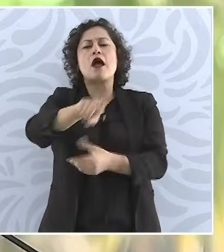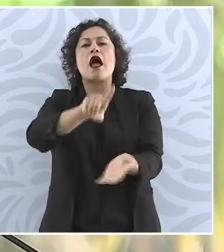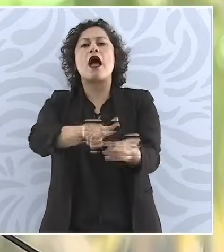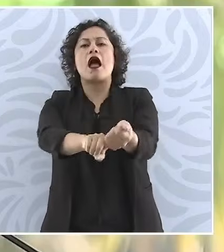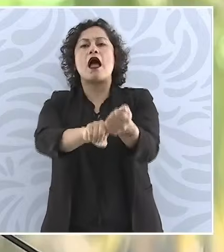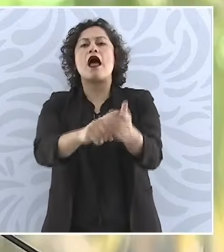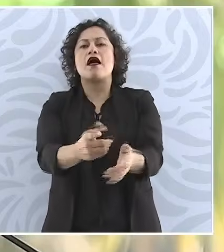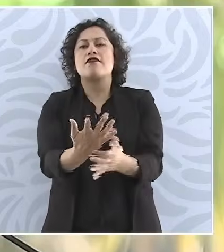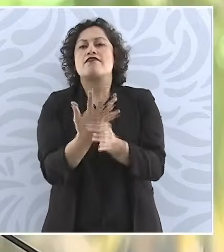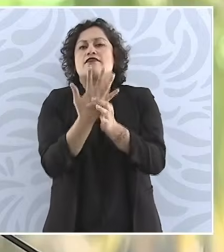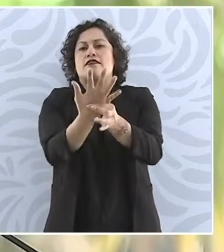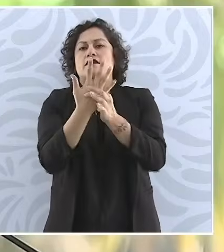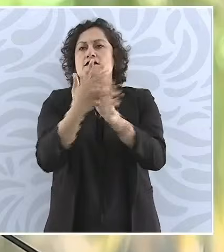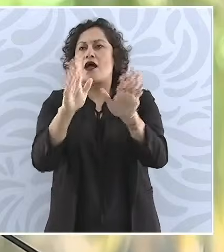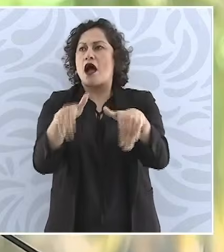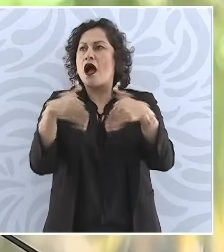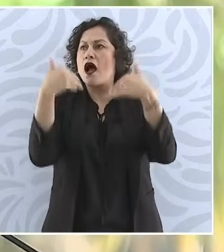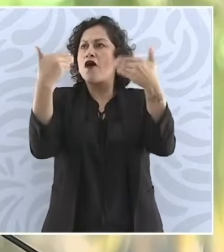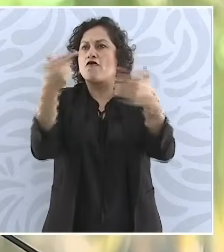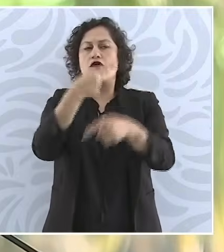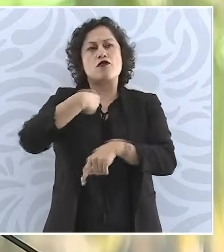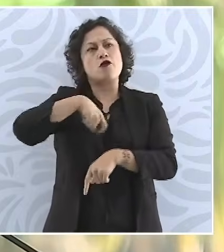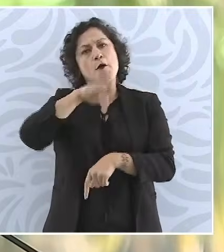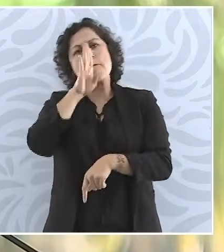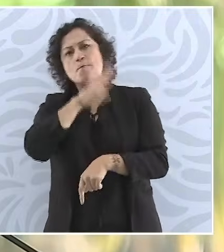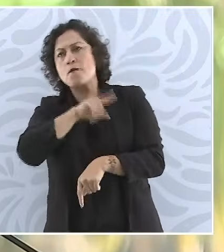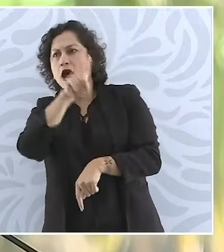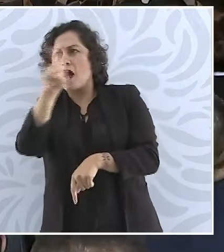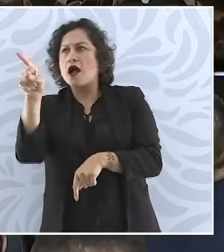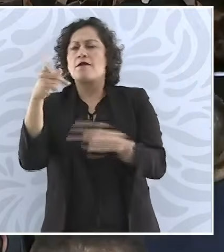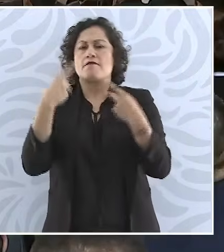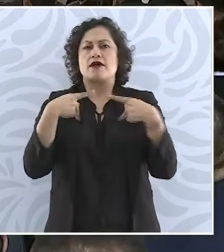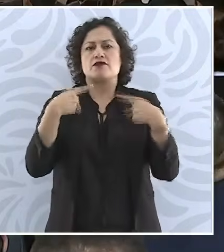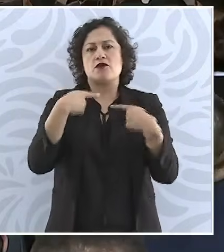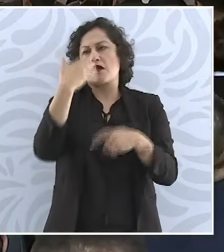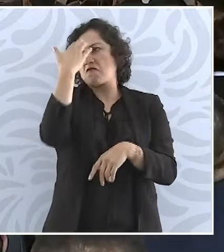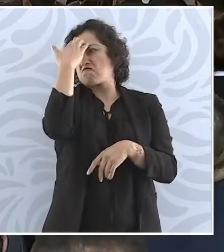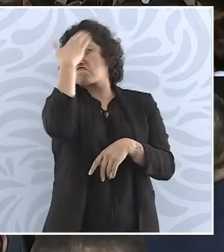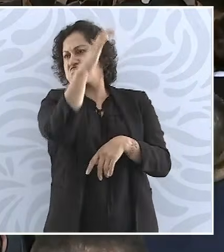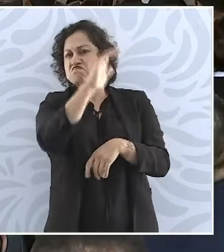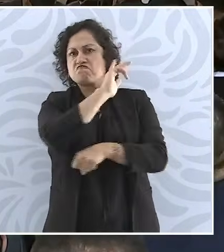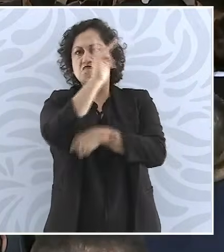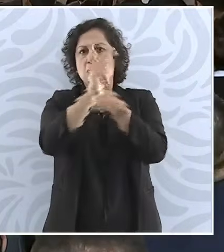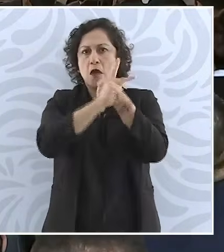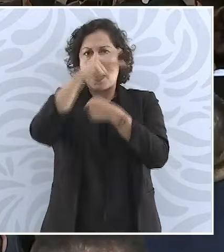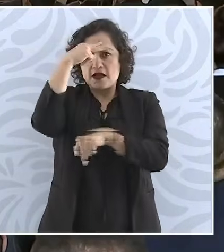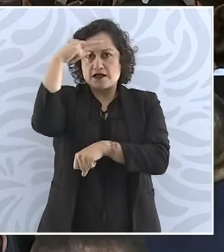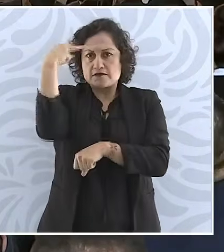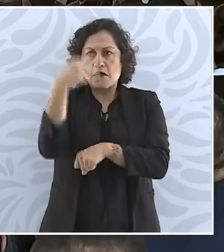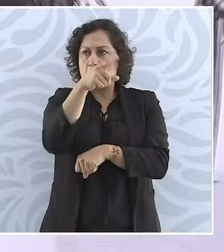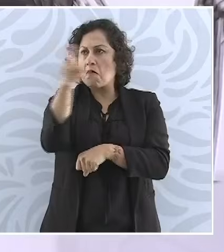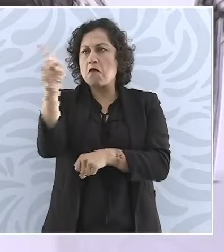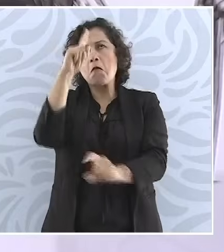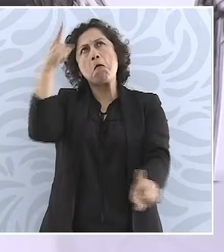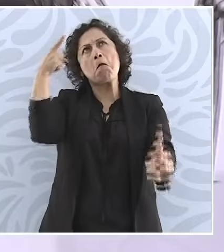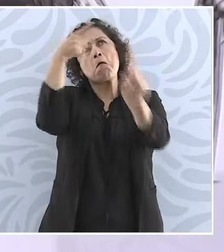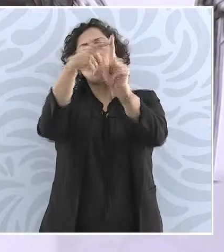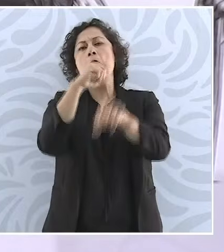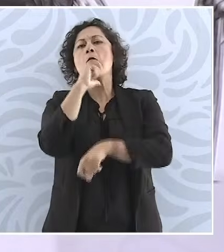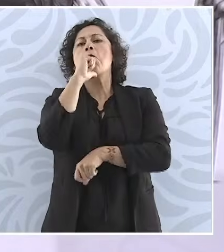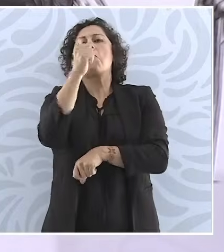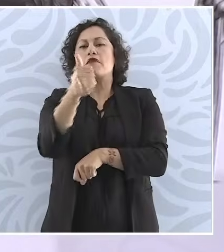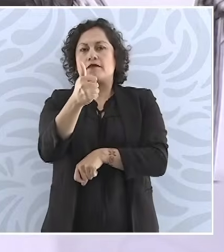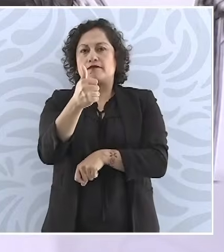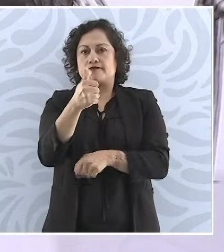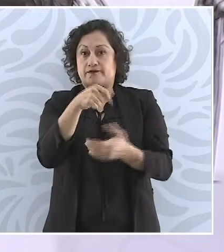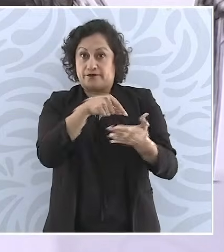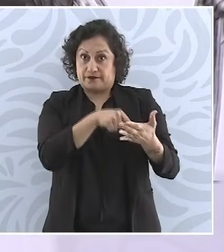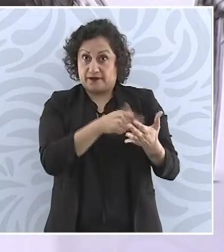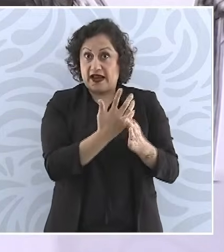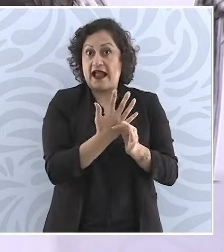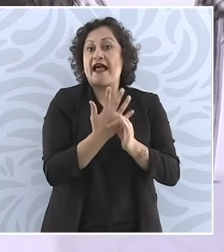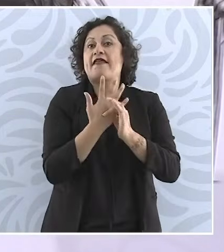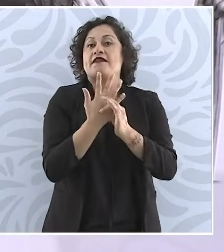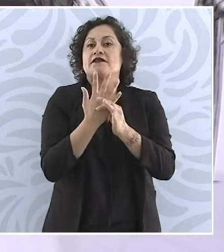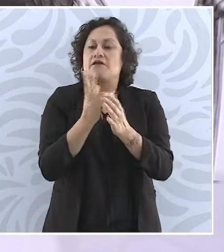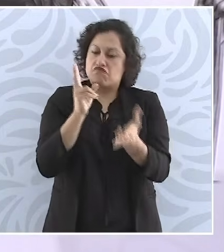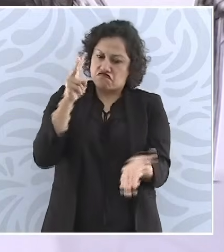mercaderes de afuera mercaderes sin Patria y sin ideal aquí estamos decía Don Jesús Silva herzog